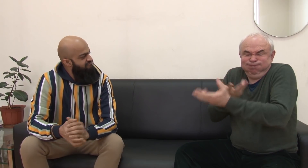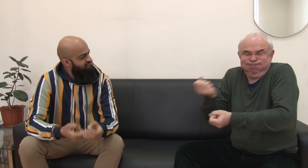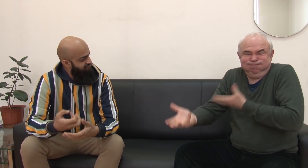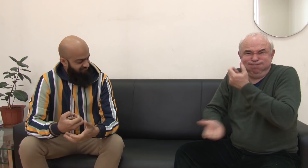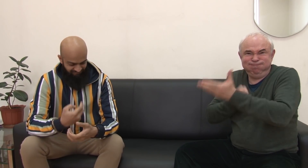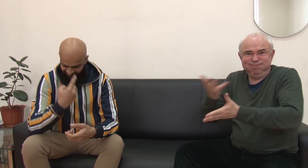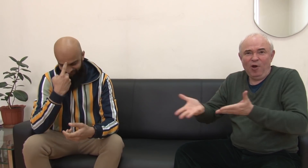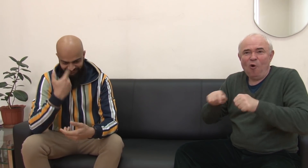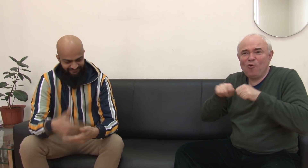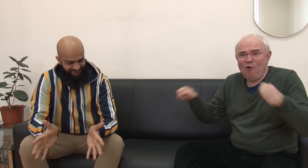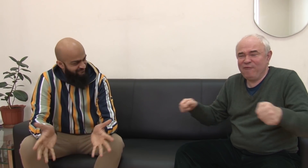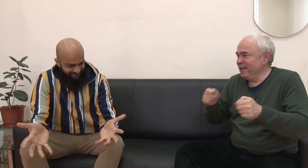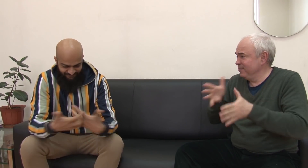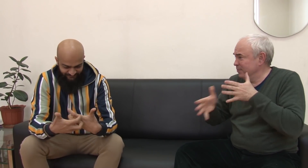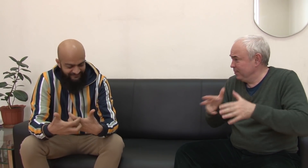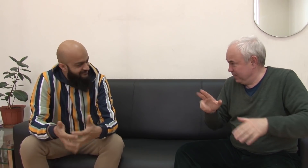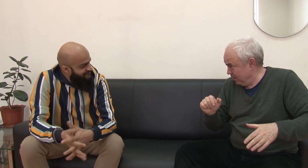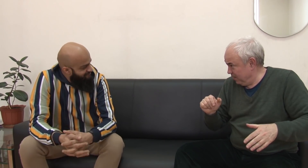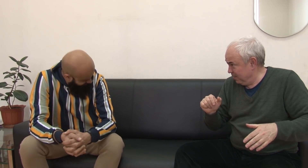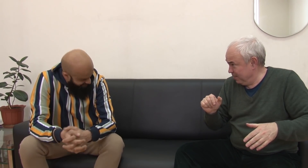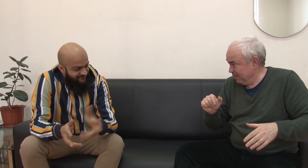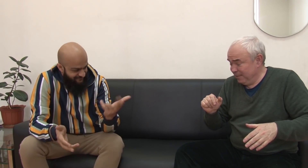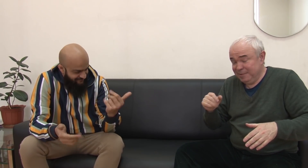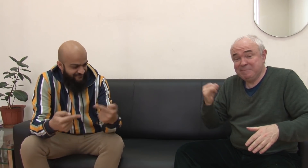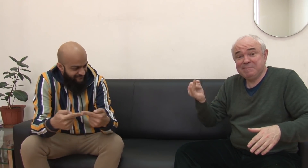Откровенные в выражении своих мнений… Верно? – Да.